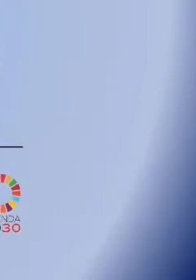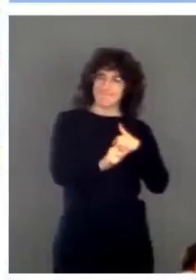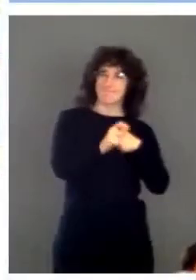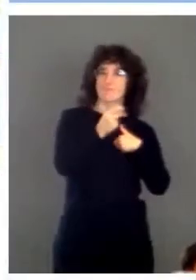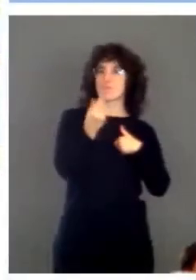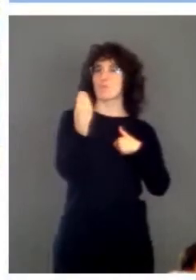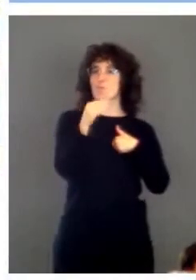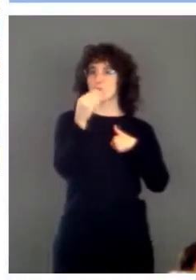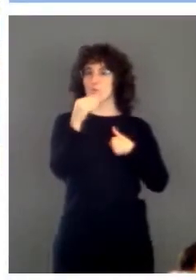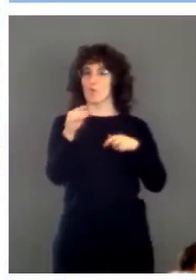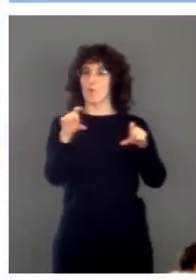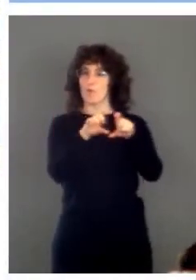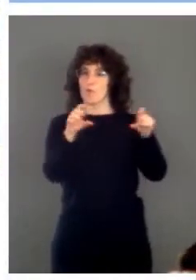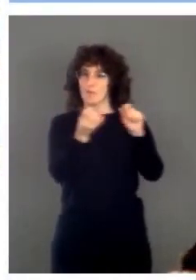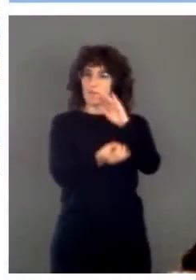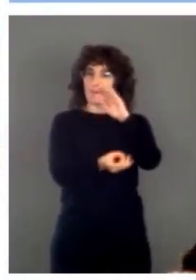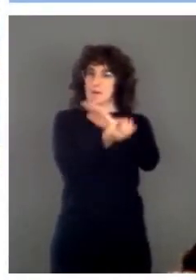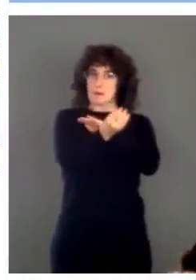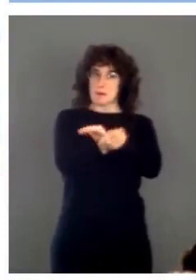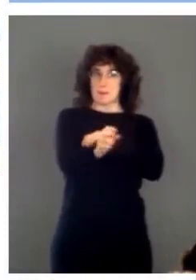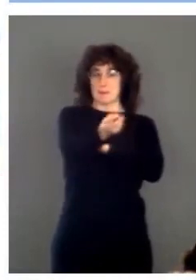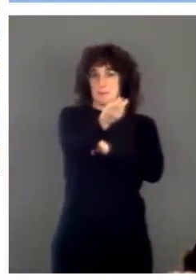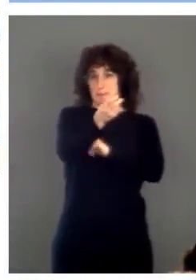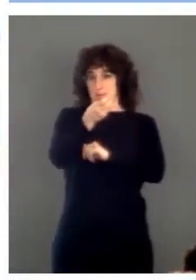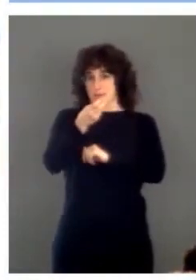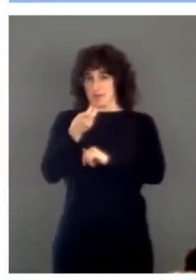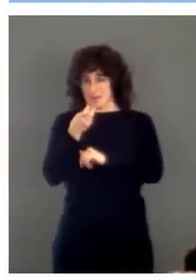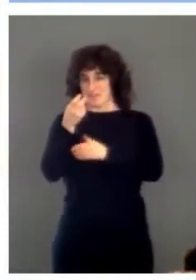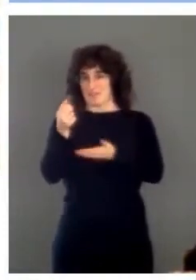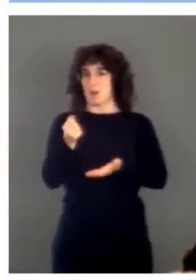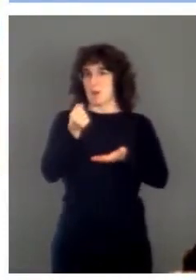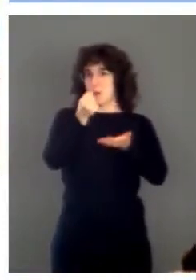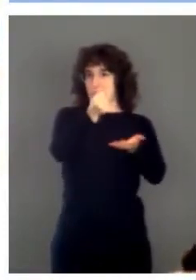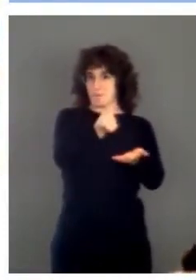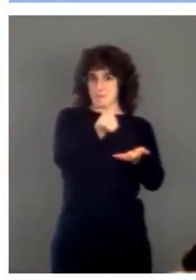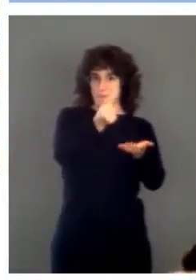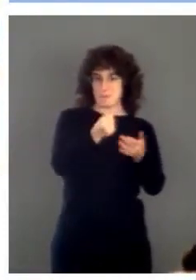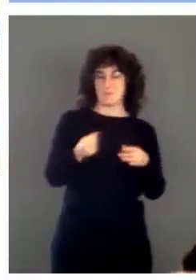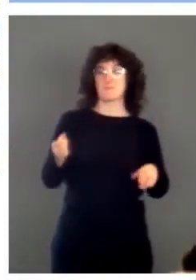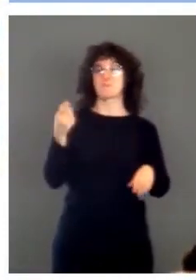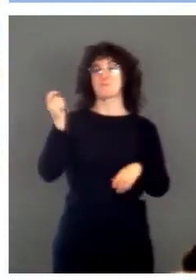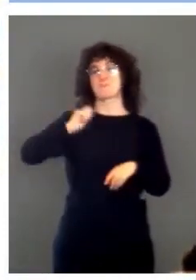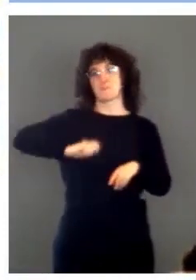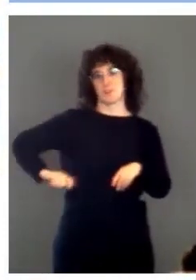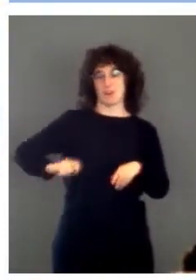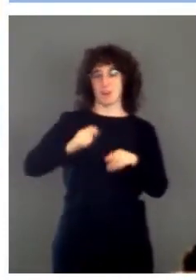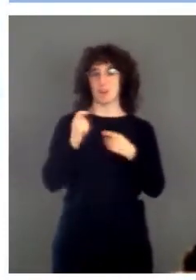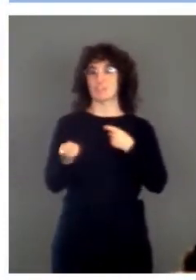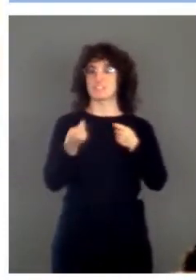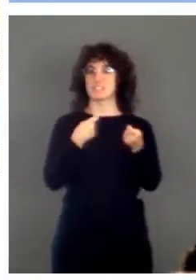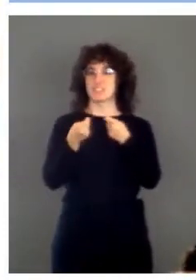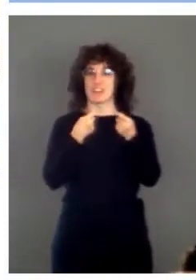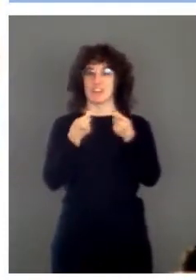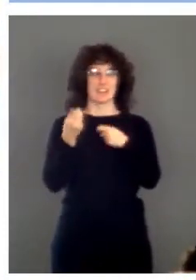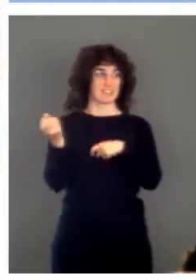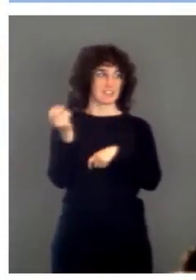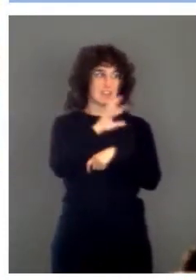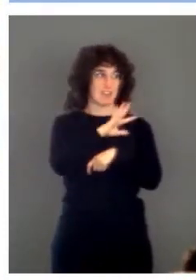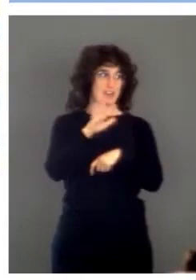Para recoger su galardón Como mejor profesional de Comercio de las manos de la Consejería de Danny Imízcoz adelante Jennifer